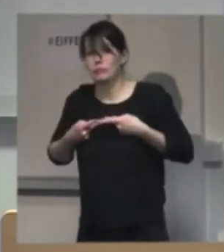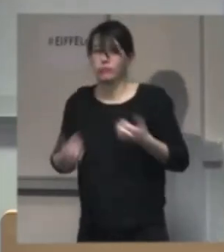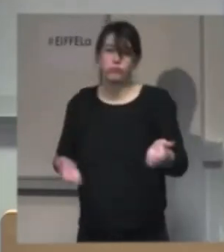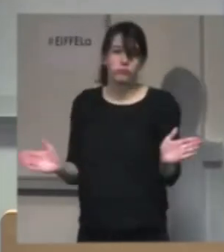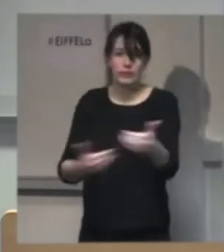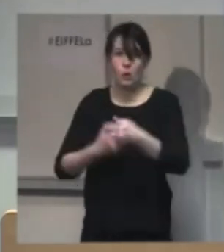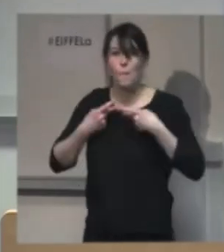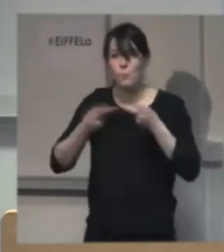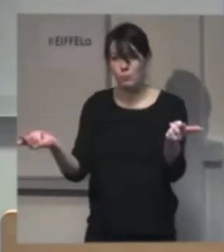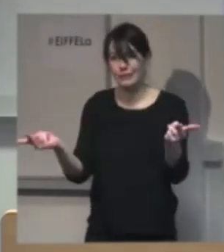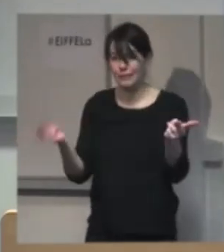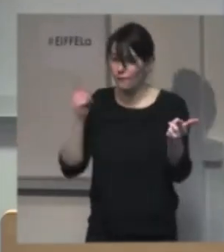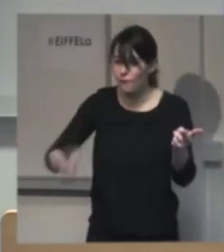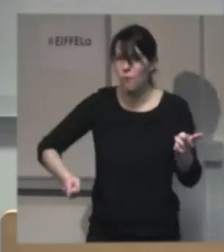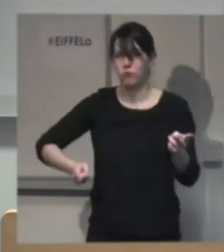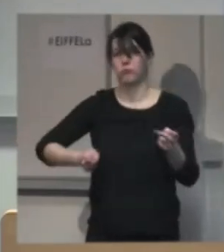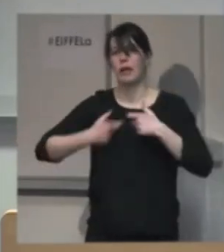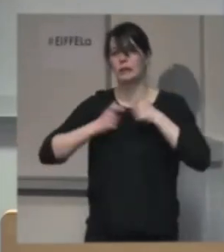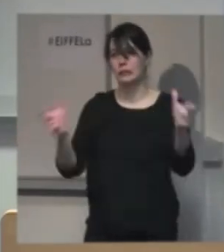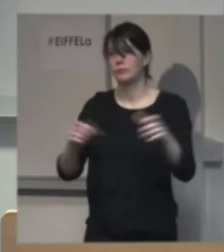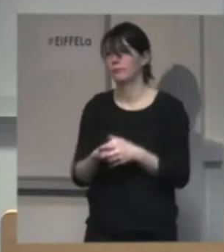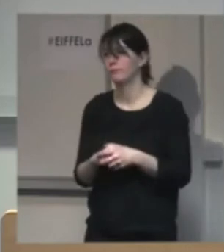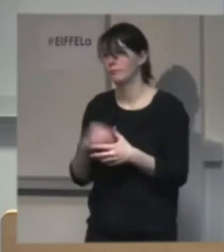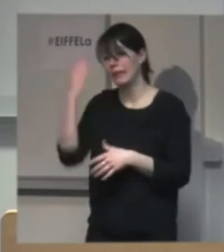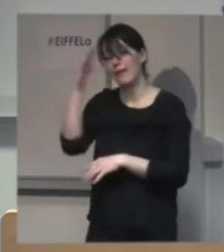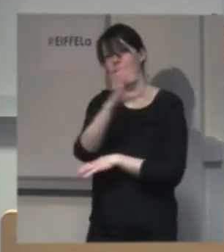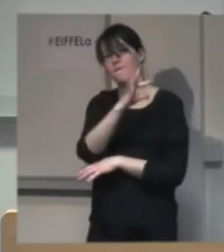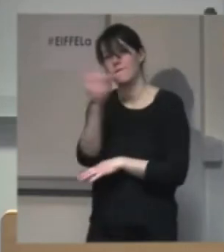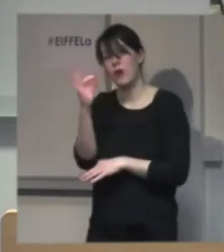En France, l'article 47 de la loi du 11 février 2005,